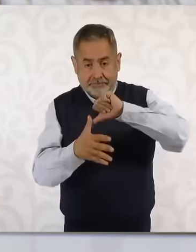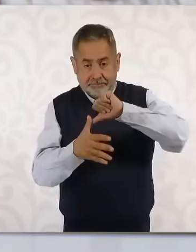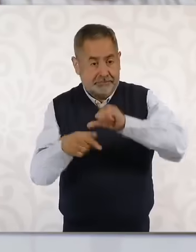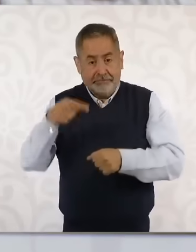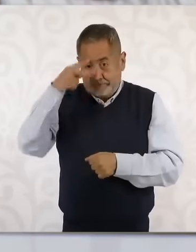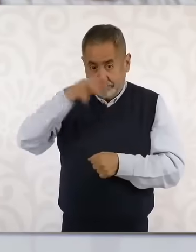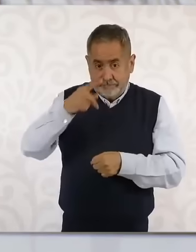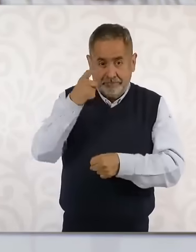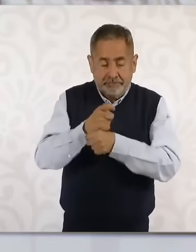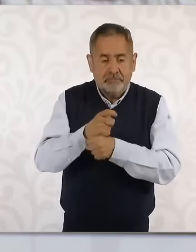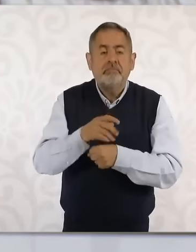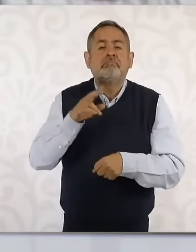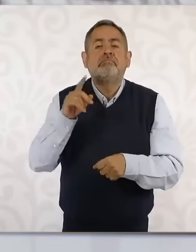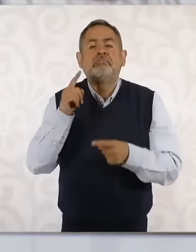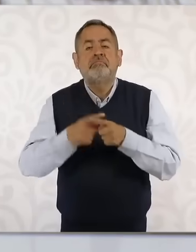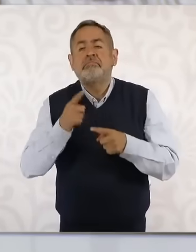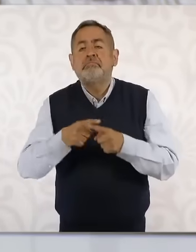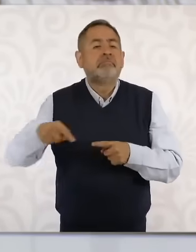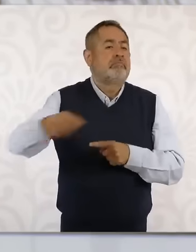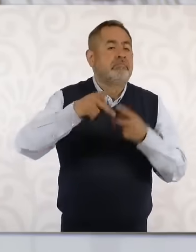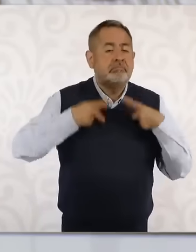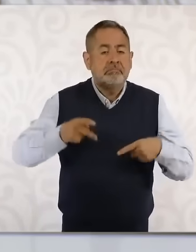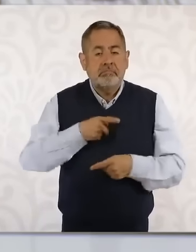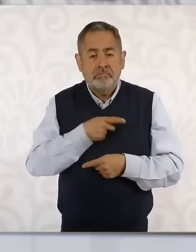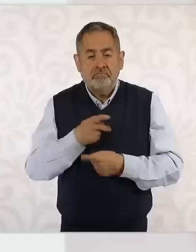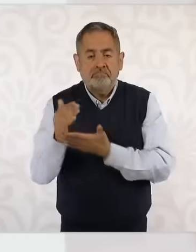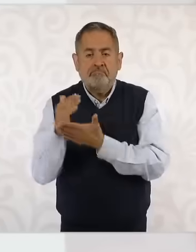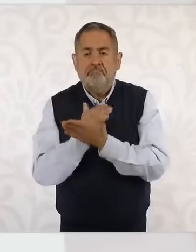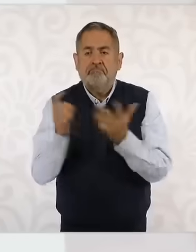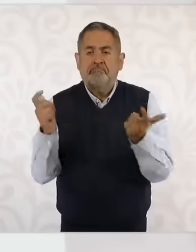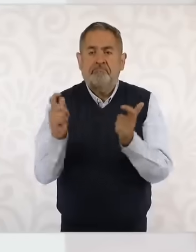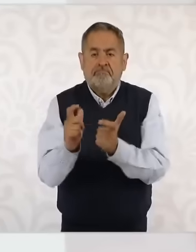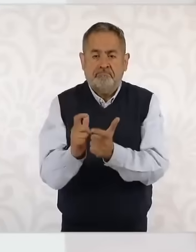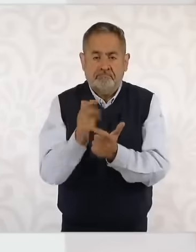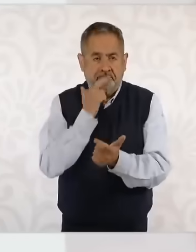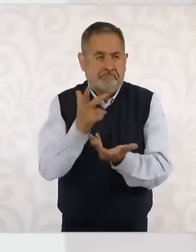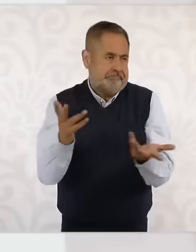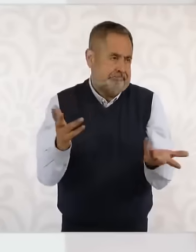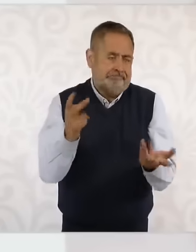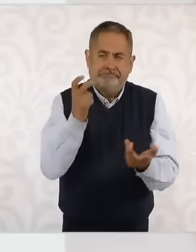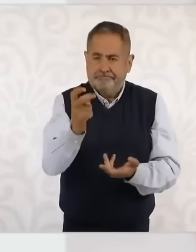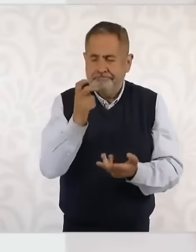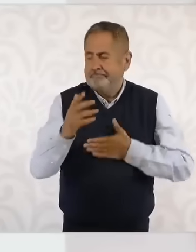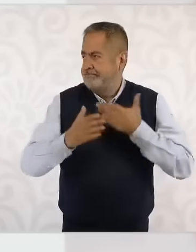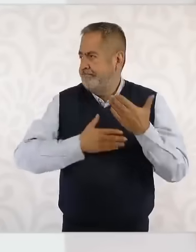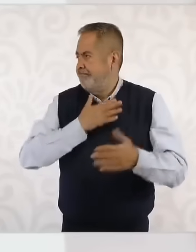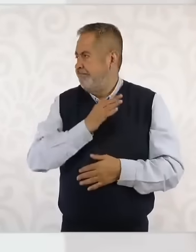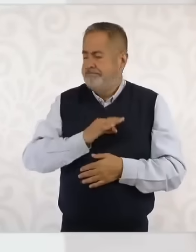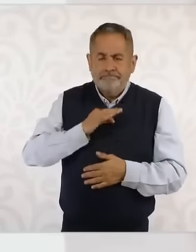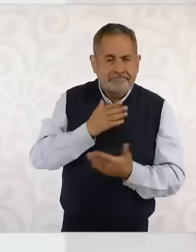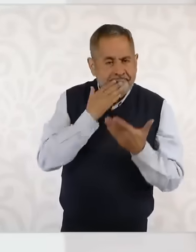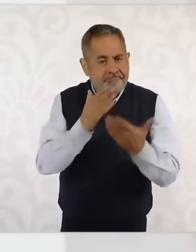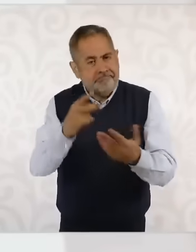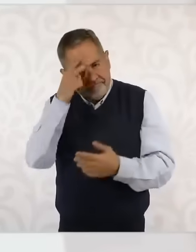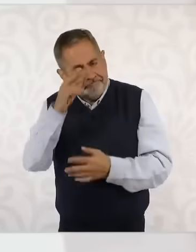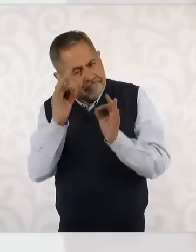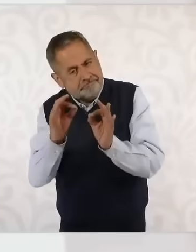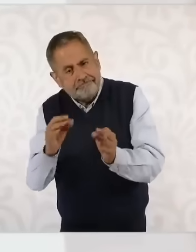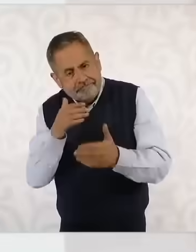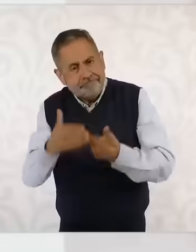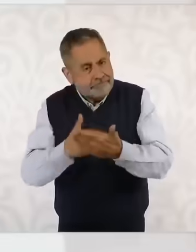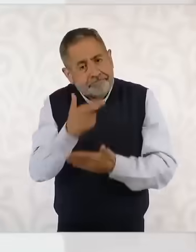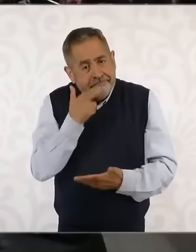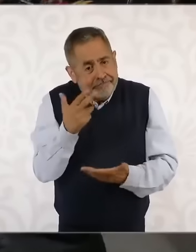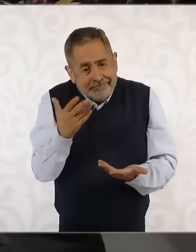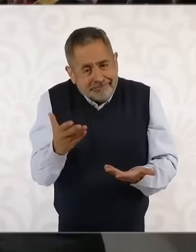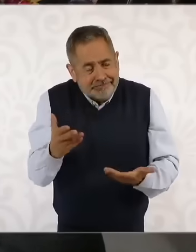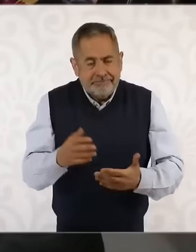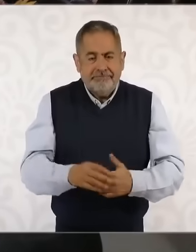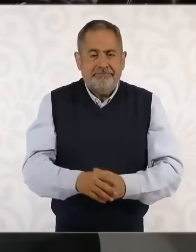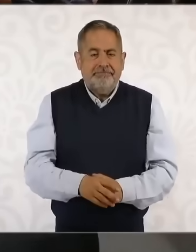más había disminuido la pobreza. Imagínense cómo no es motivo eso de festejo para México.